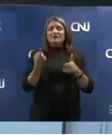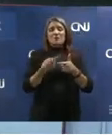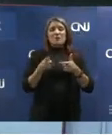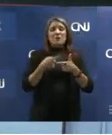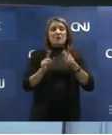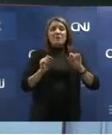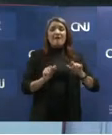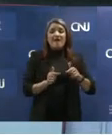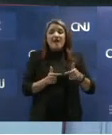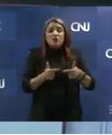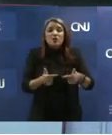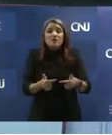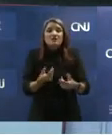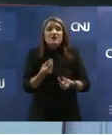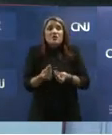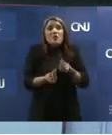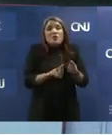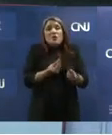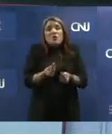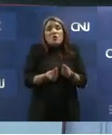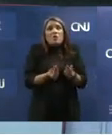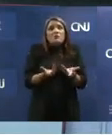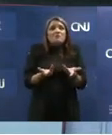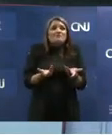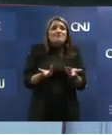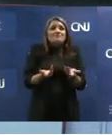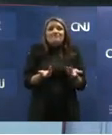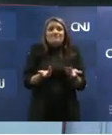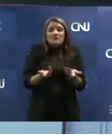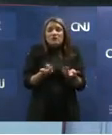vamos chamar assim Descontrole ou desgoverno